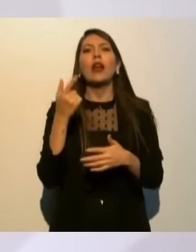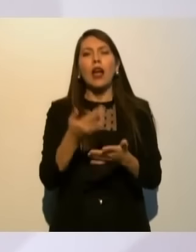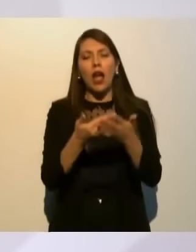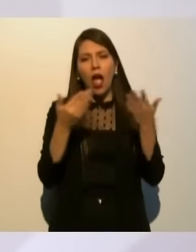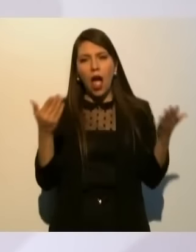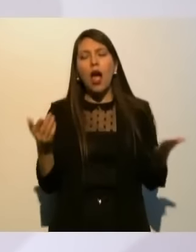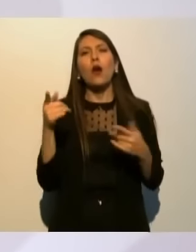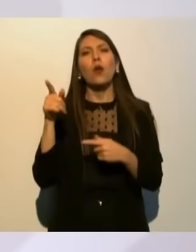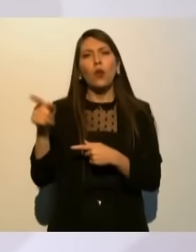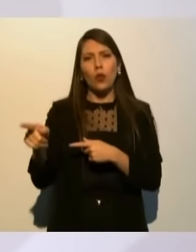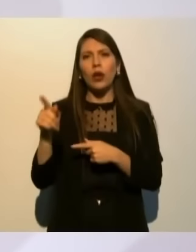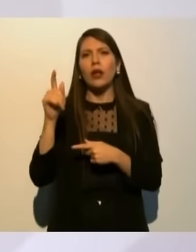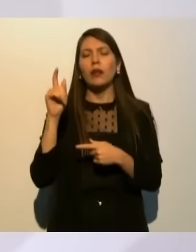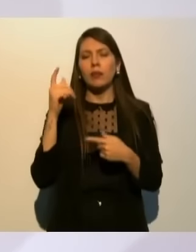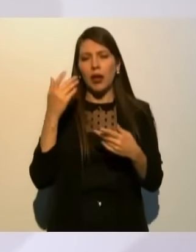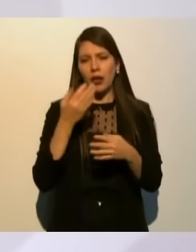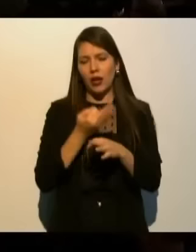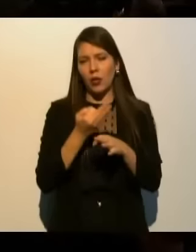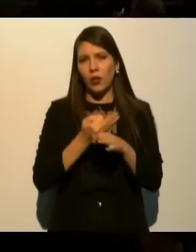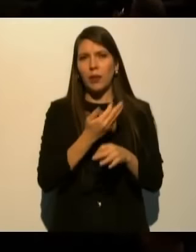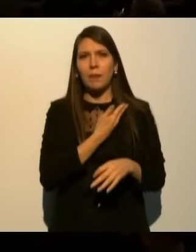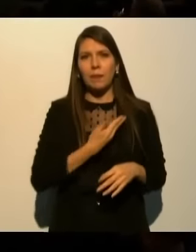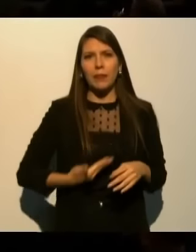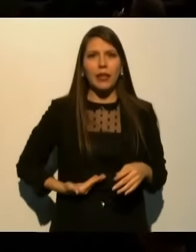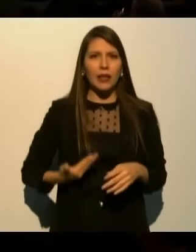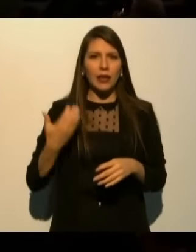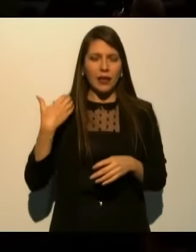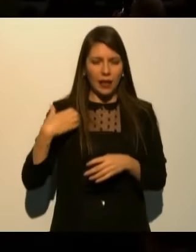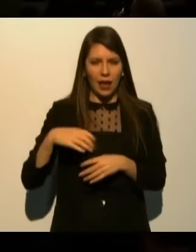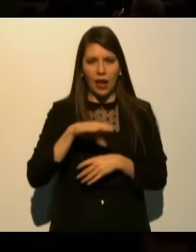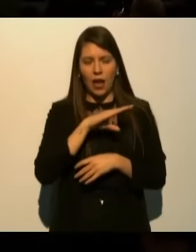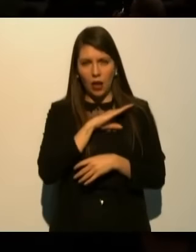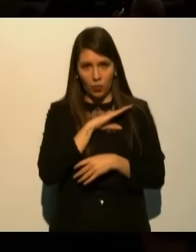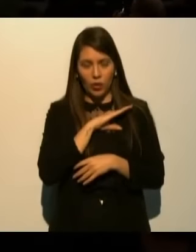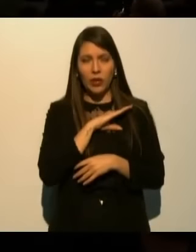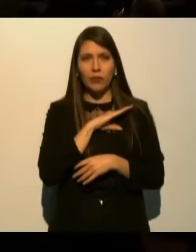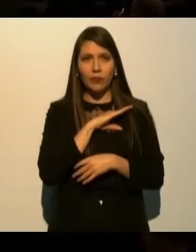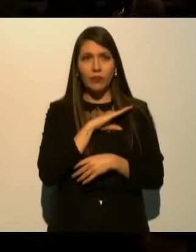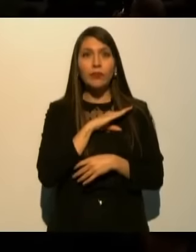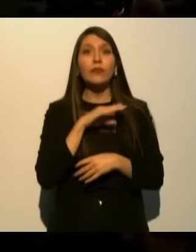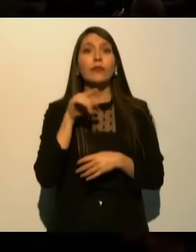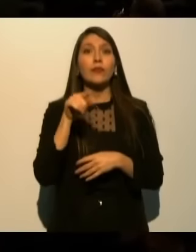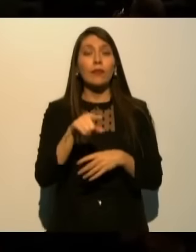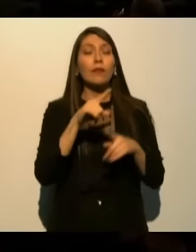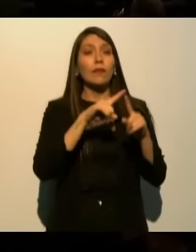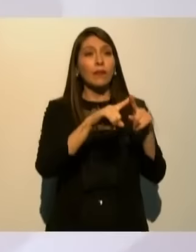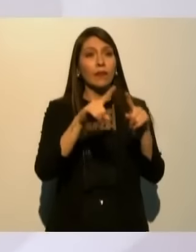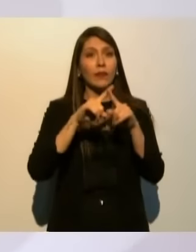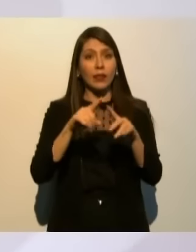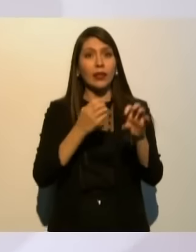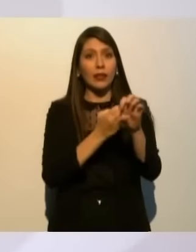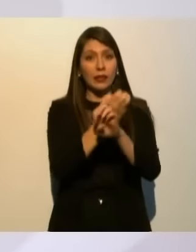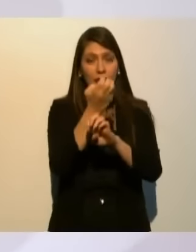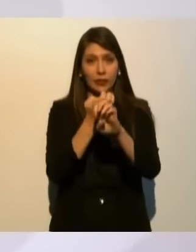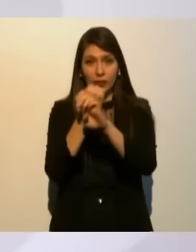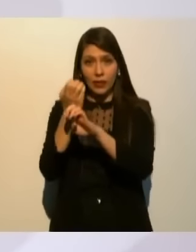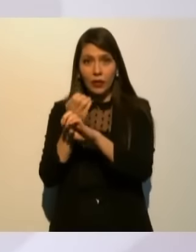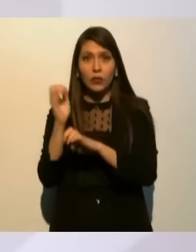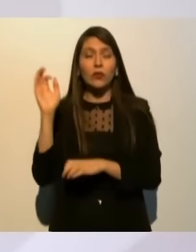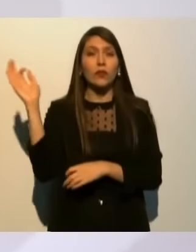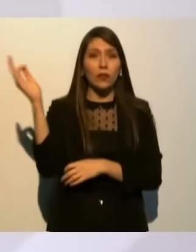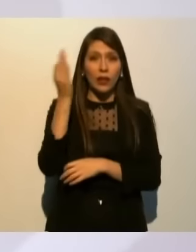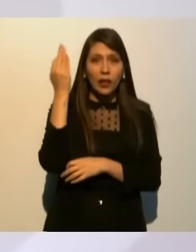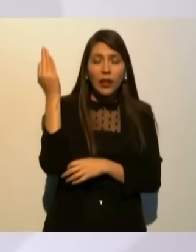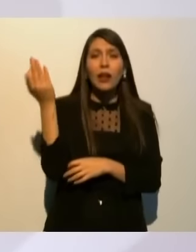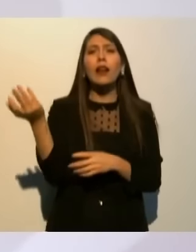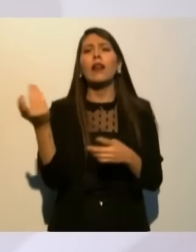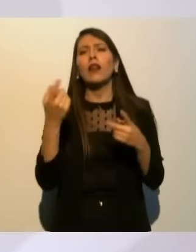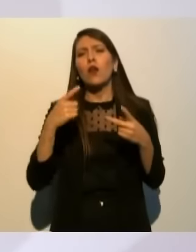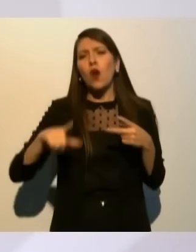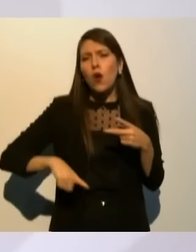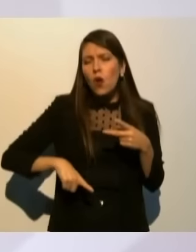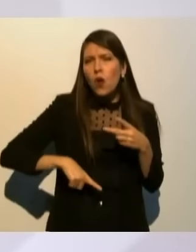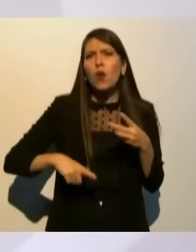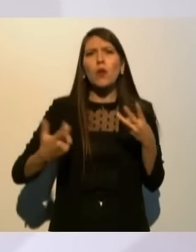shen En consecuencia la federación las entidades federativas los municipios el Gobierno Federal